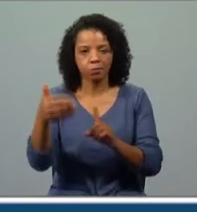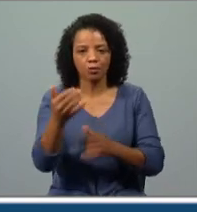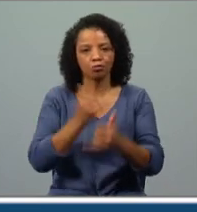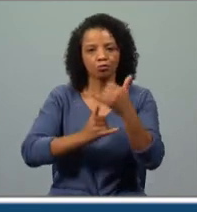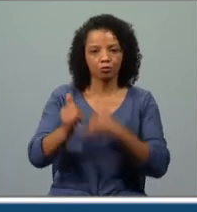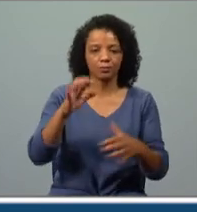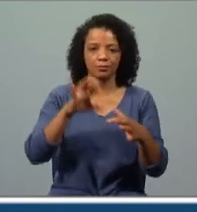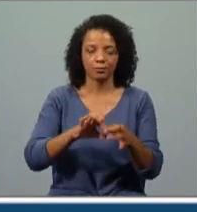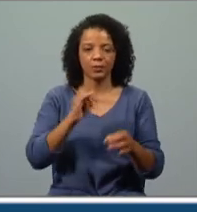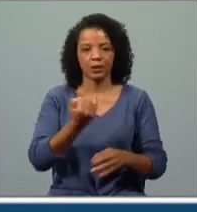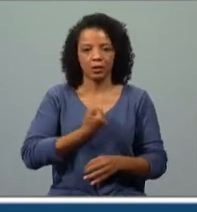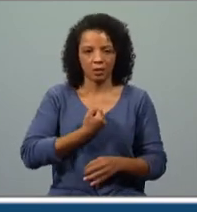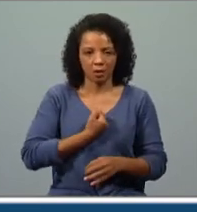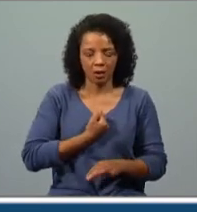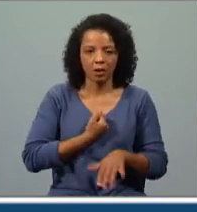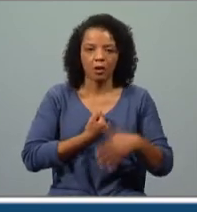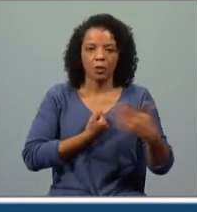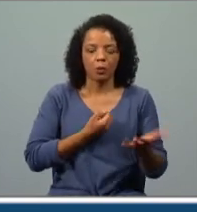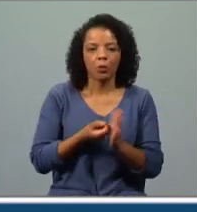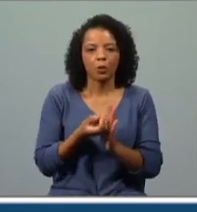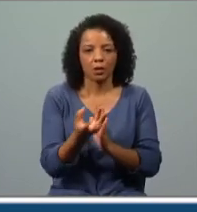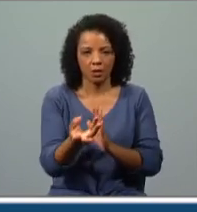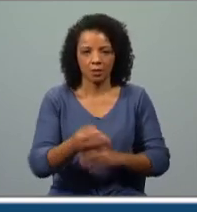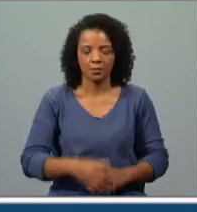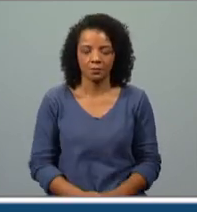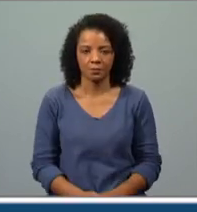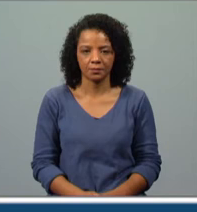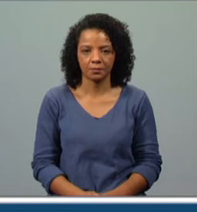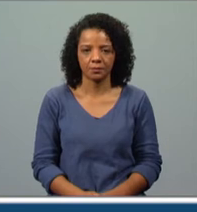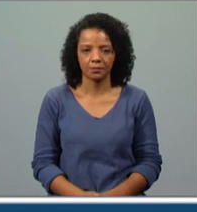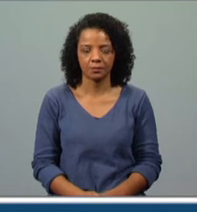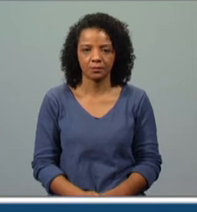em relação a sua identidade ou quantidade 關於您的身份或數量